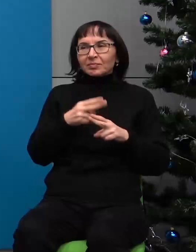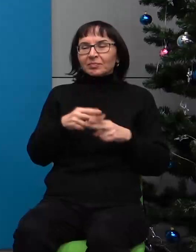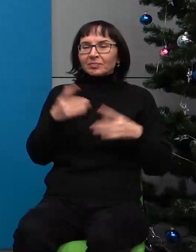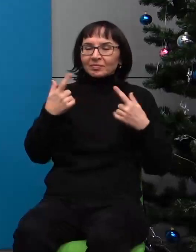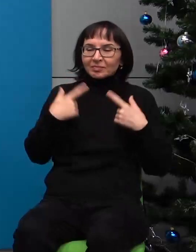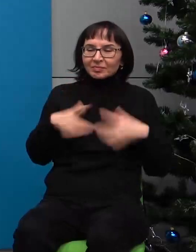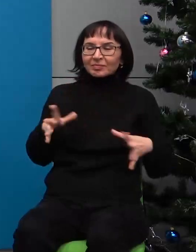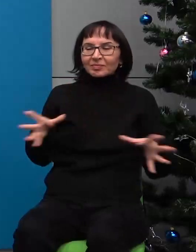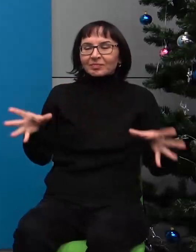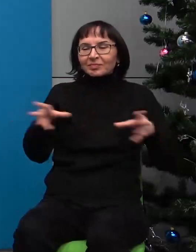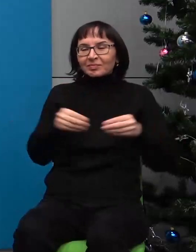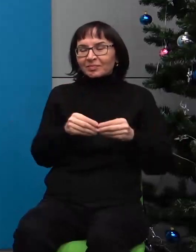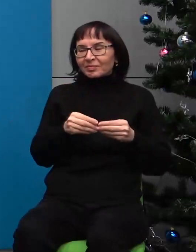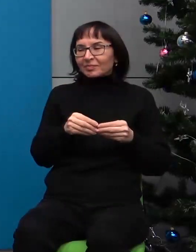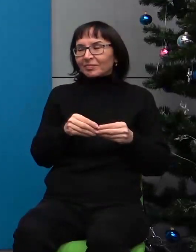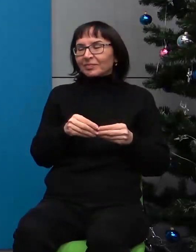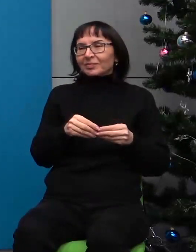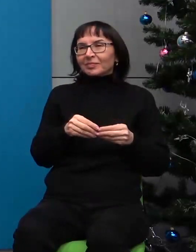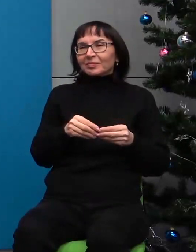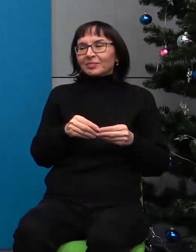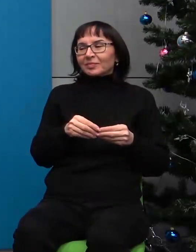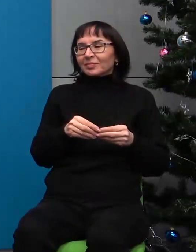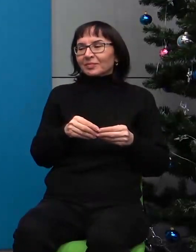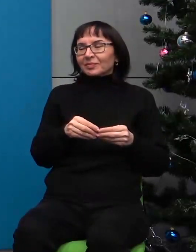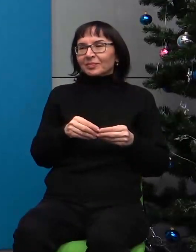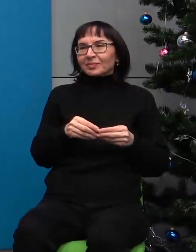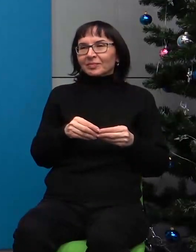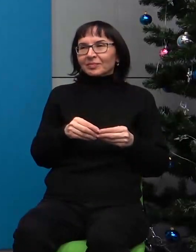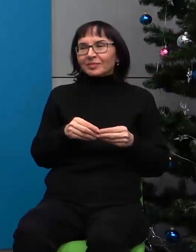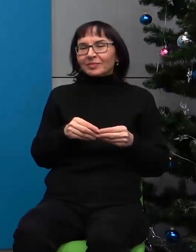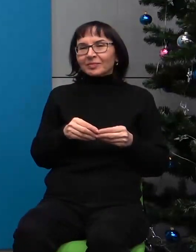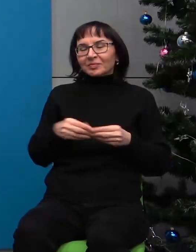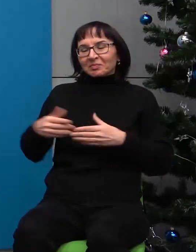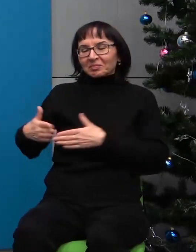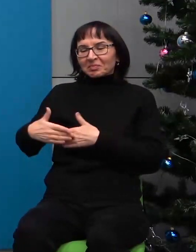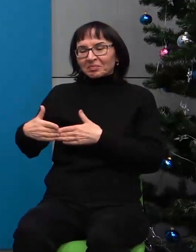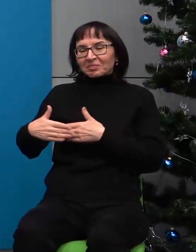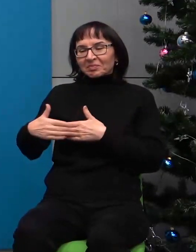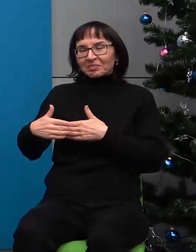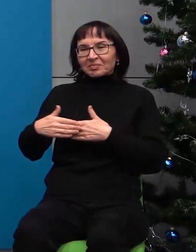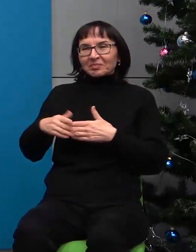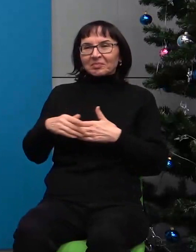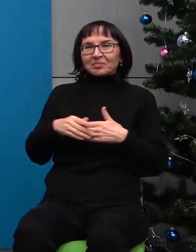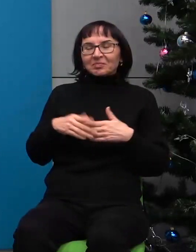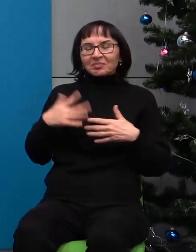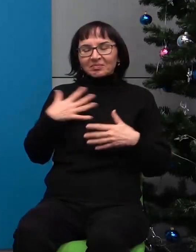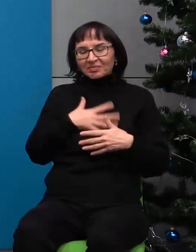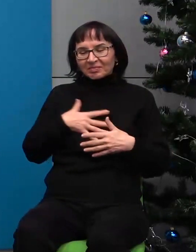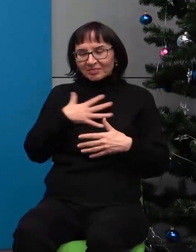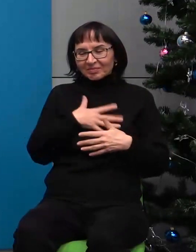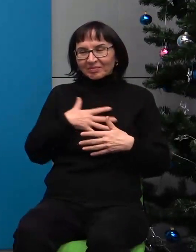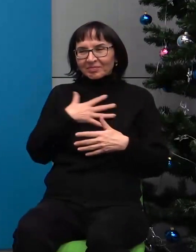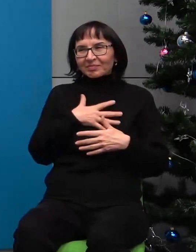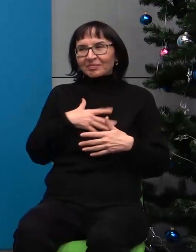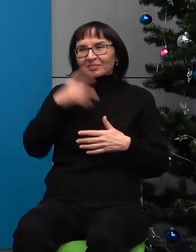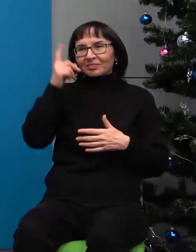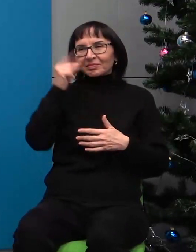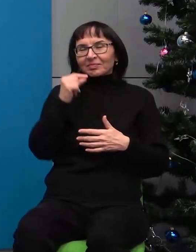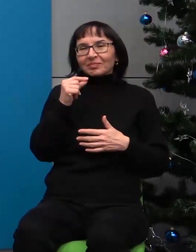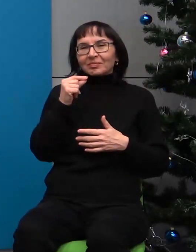No już nieważne, wiecie państwo, jak to jest, jak się spisz z obcymi ludźmi obok. Dużo rzeczy się dzieją, ale nieprzyjemne. Ale jakby chodzi o to, że to była taka...